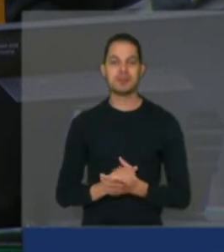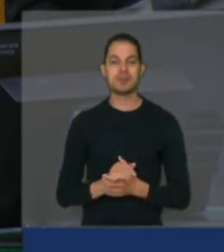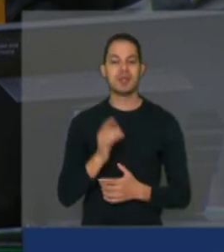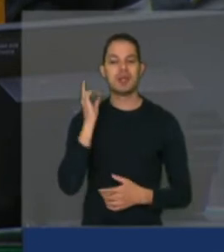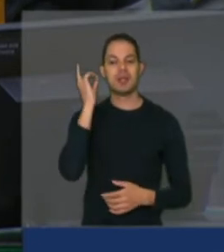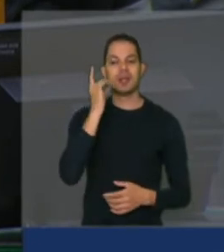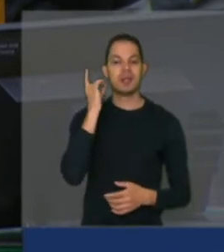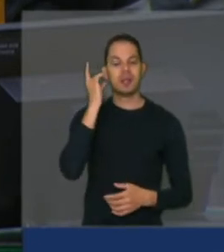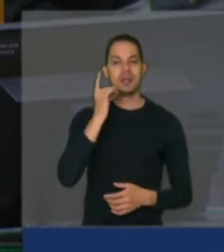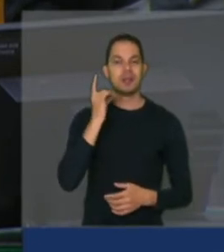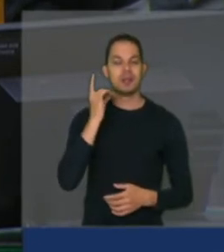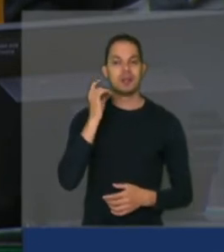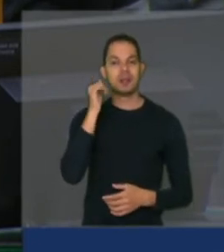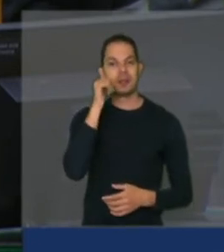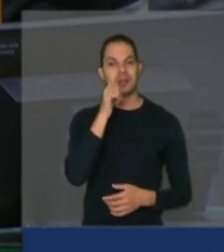DEPUTADA DO PARANÁ , DEPUTADA